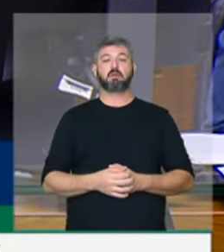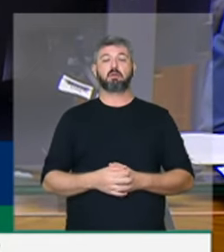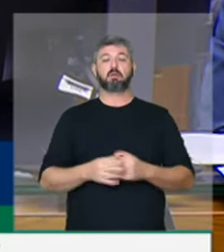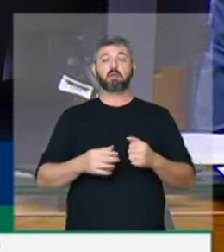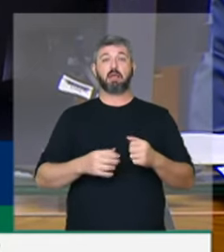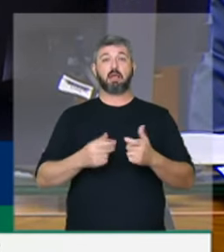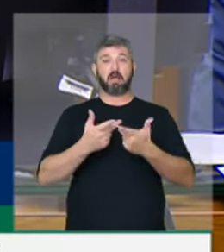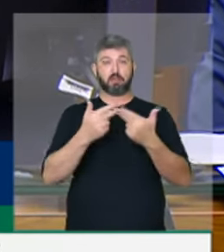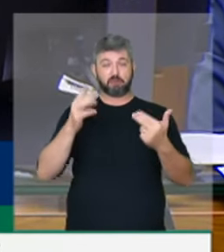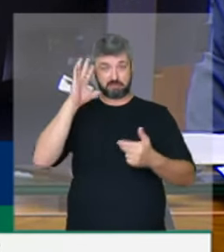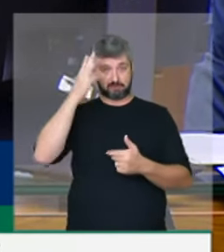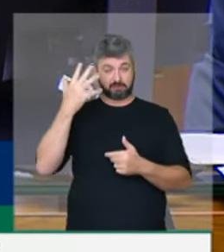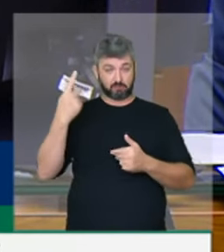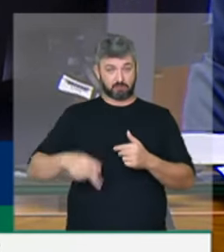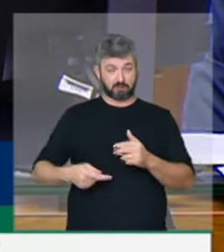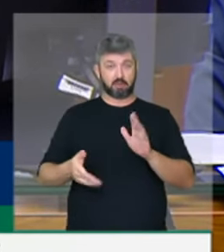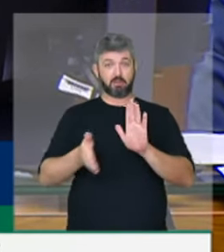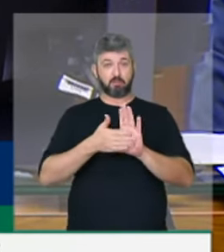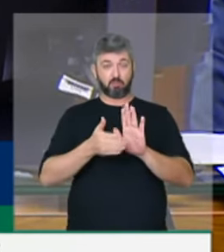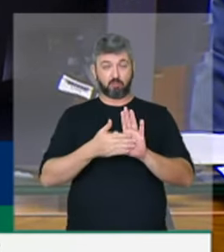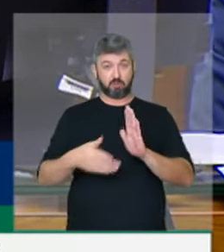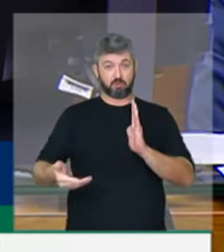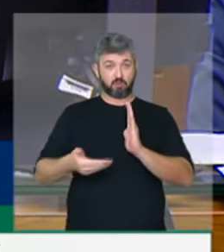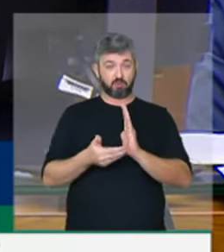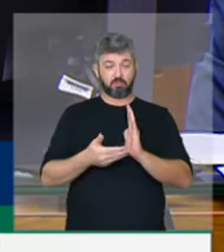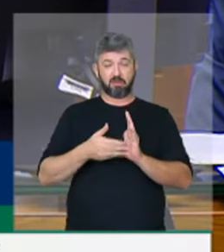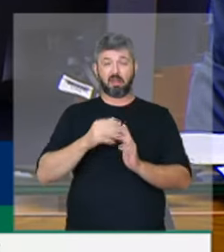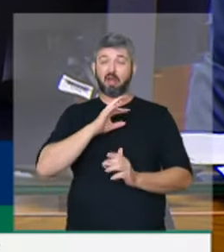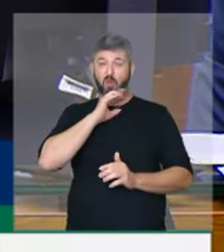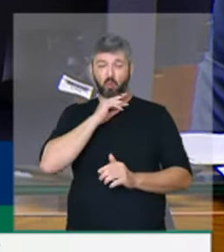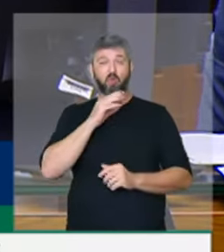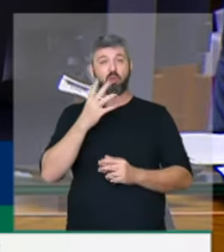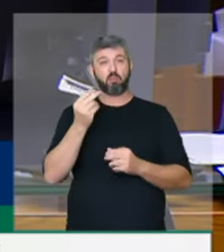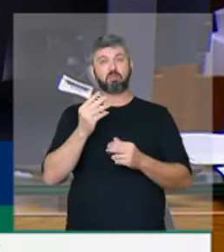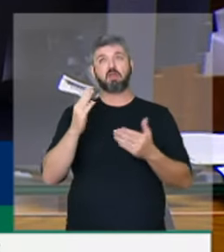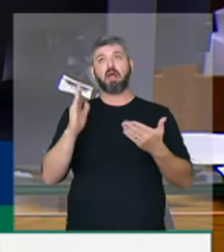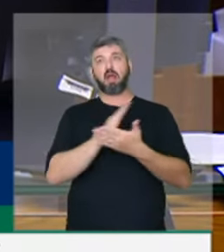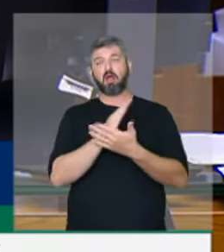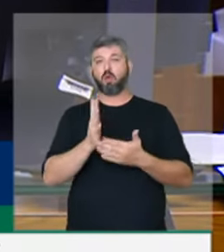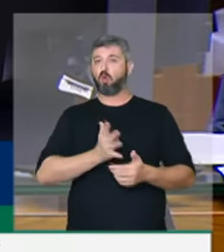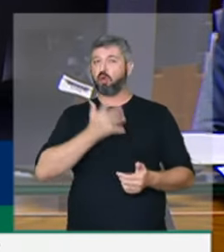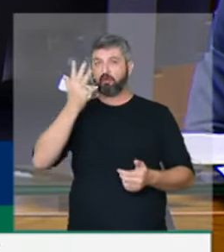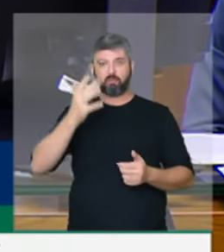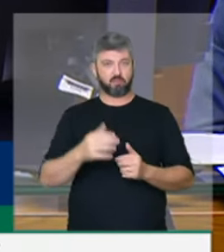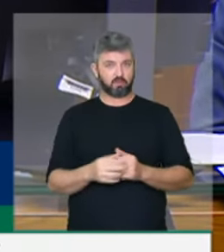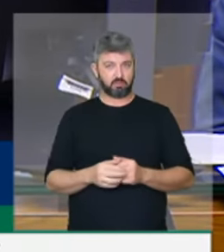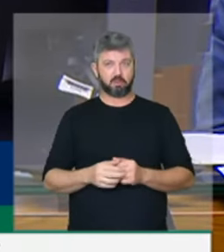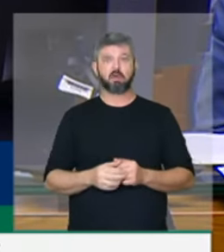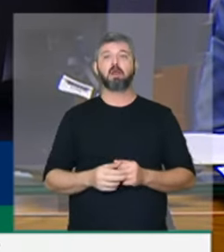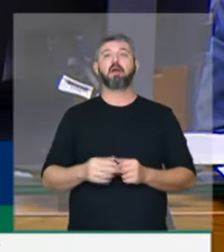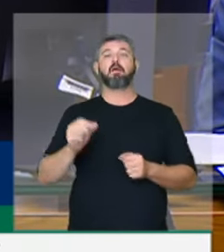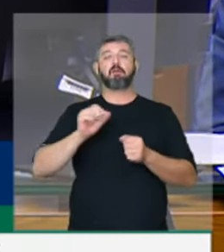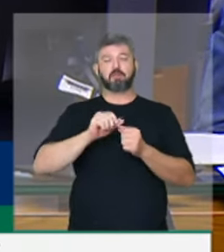E SÃO TODOS AMARGOS, ALGUNS FATAIS, MUITAS VEZES, SÃO APLICADOS QUANDO A ESPIRAL DE ERROS DE AVALIAÇÃO SE TORNA UMA ESCALA GEOMÉTRICA